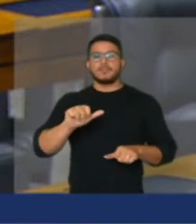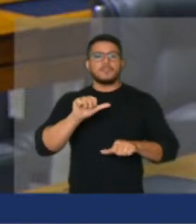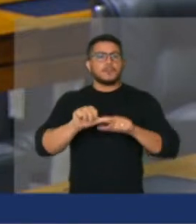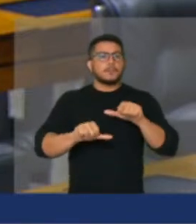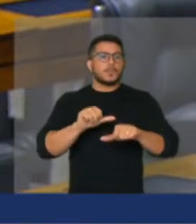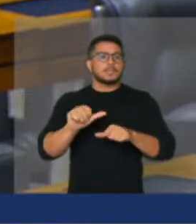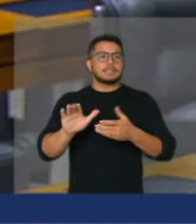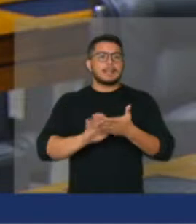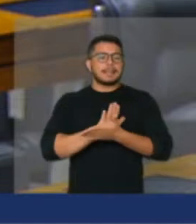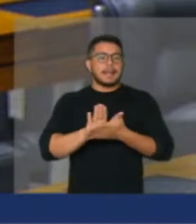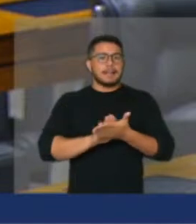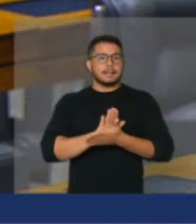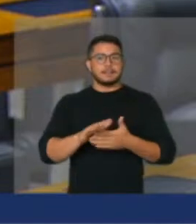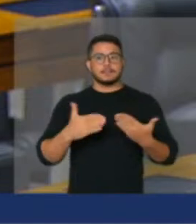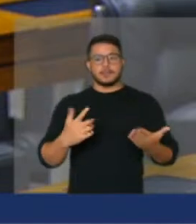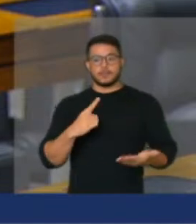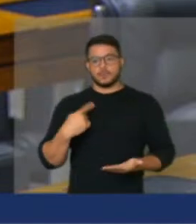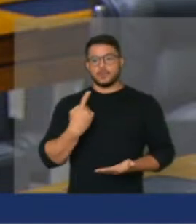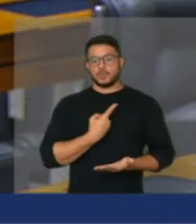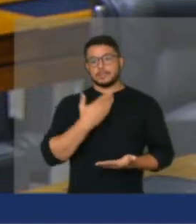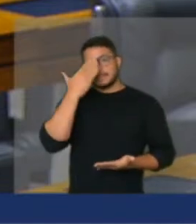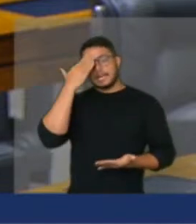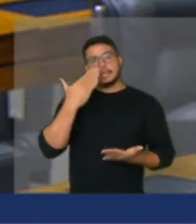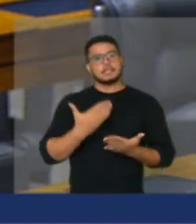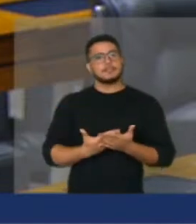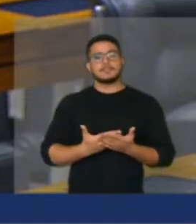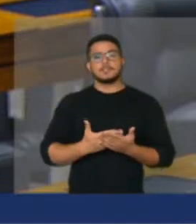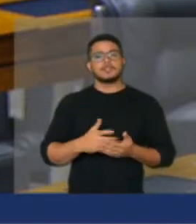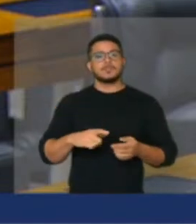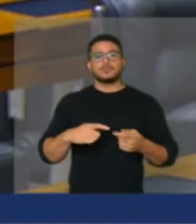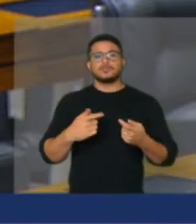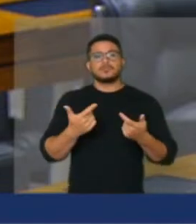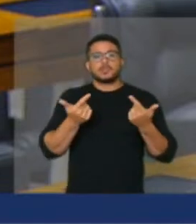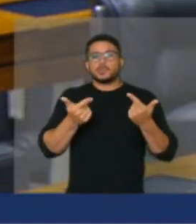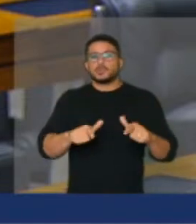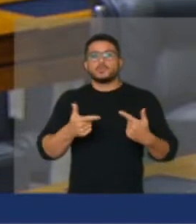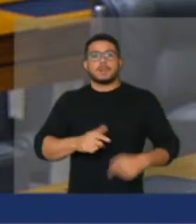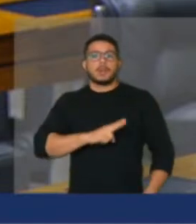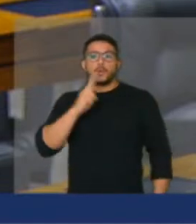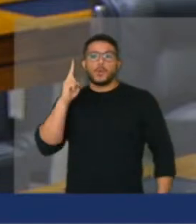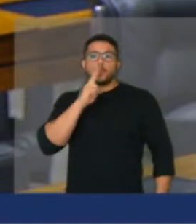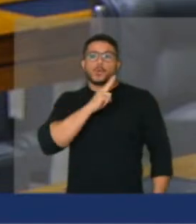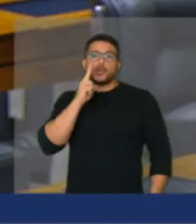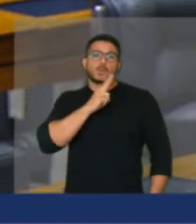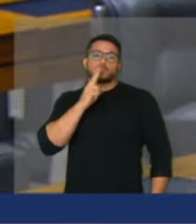NENHUMA URGÊNCIA QUE JUSTIFICA RECEBER PRIMEIRO SER TRAZIDA A PLENÁRIO, SEGUNDO, RECEBER UM RELATÓRIO E JÁ